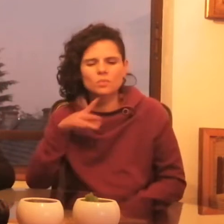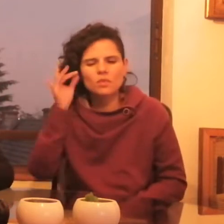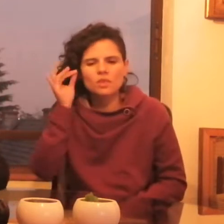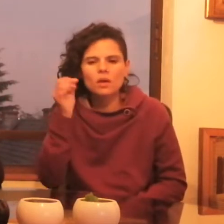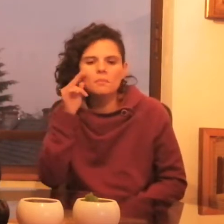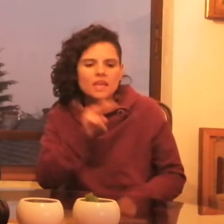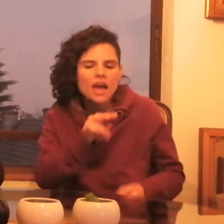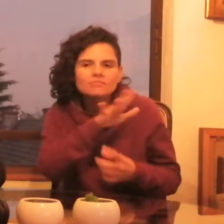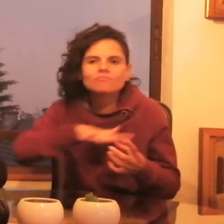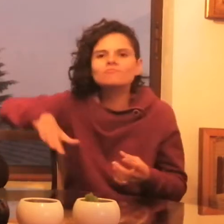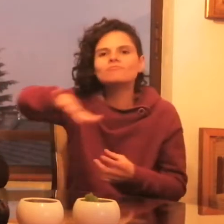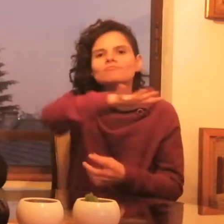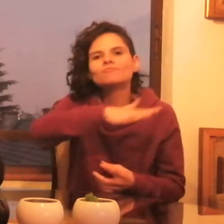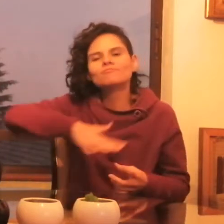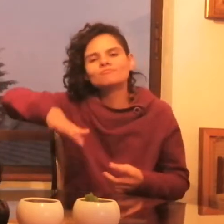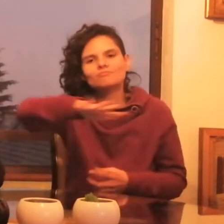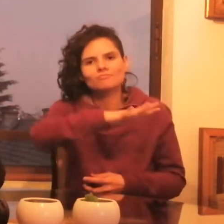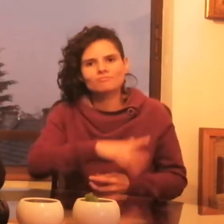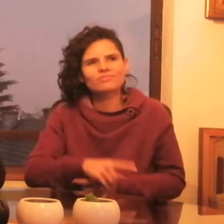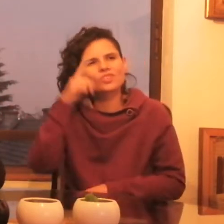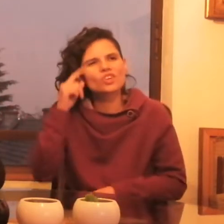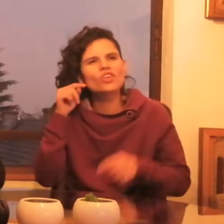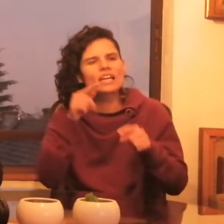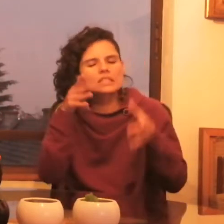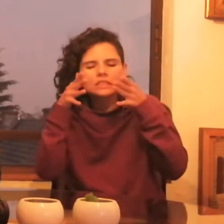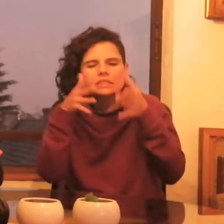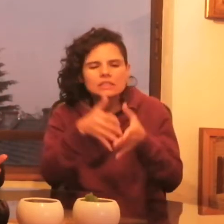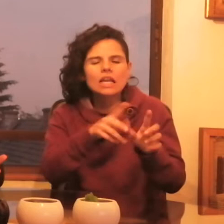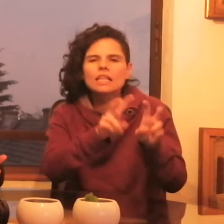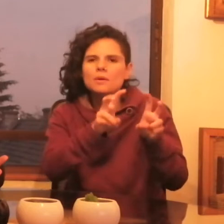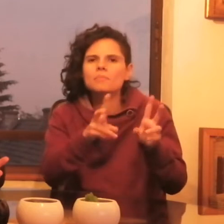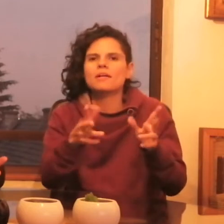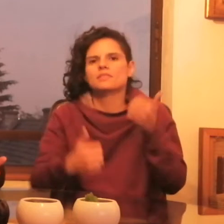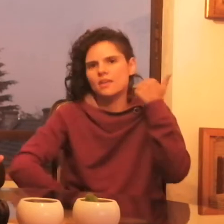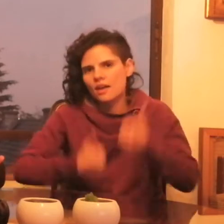es como yo creo que para allá va esta cosa de las carreras sobre todo STEM en las